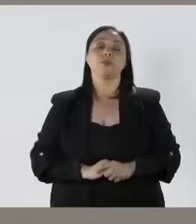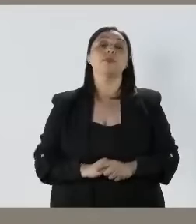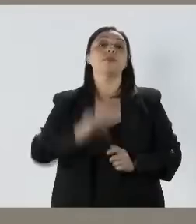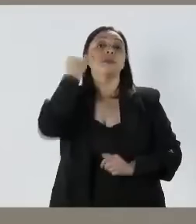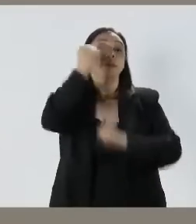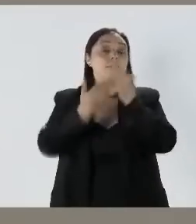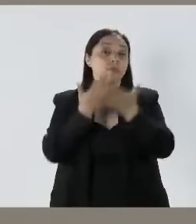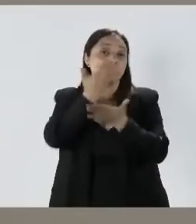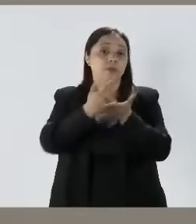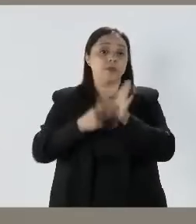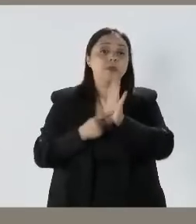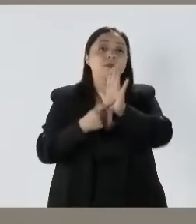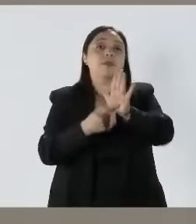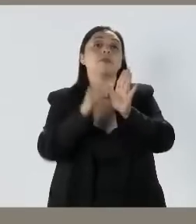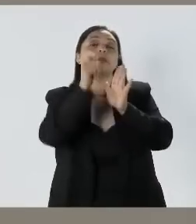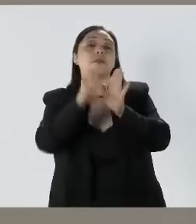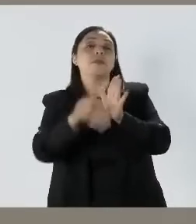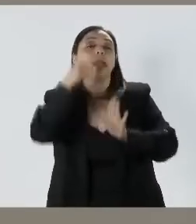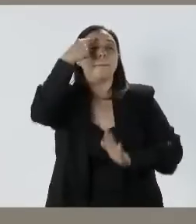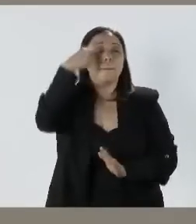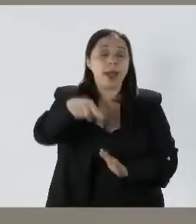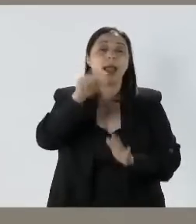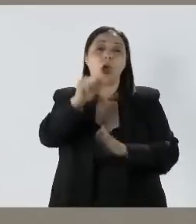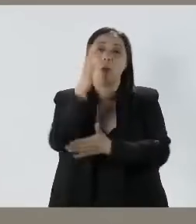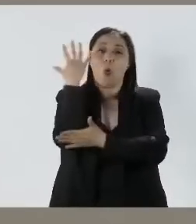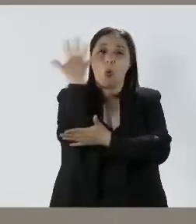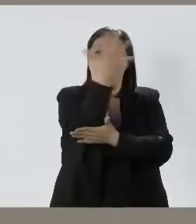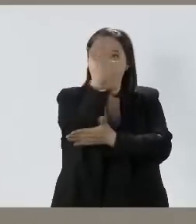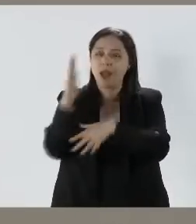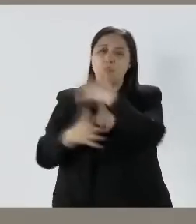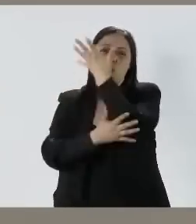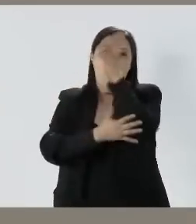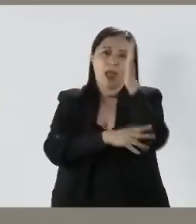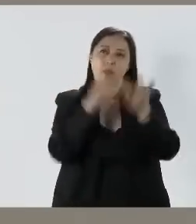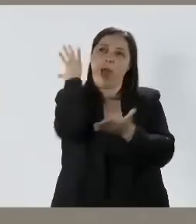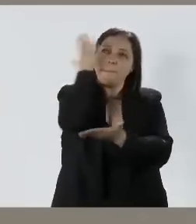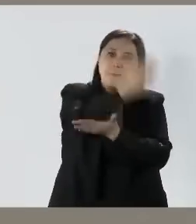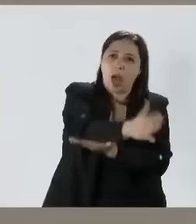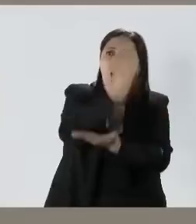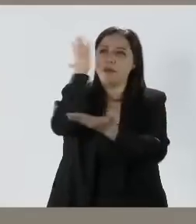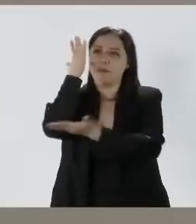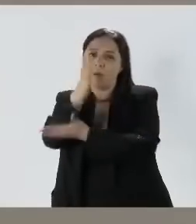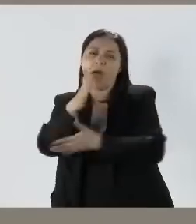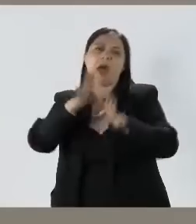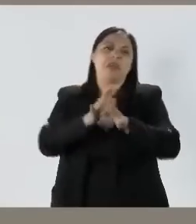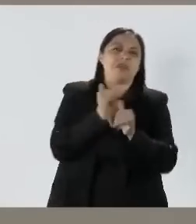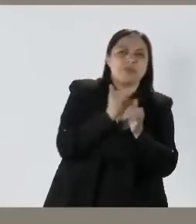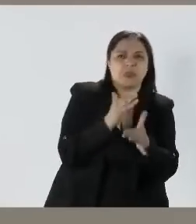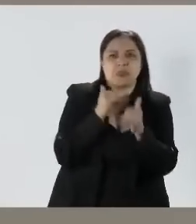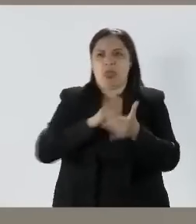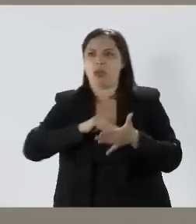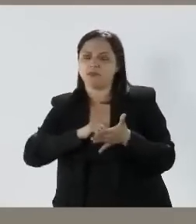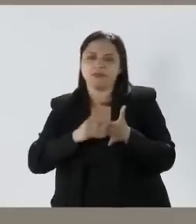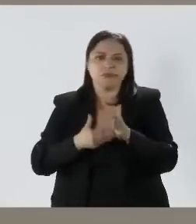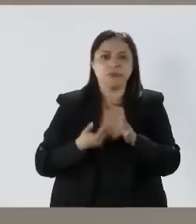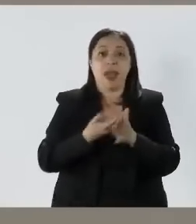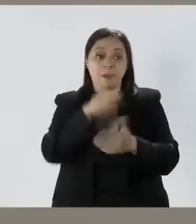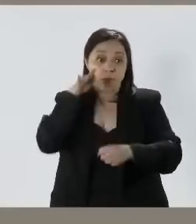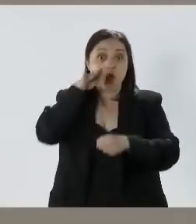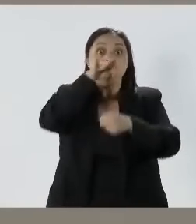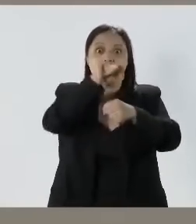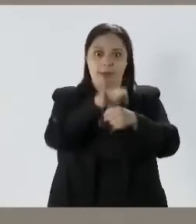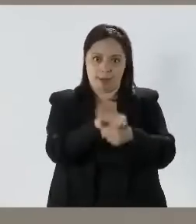para combatir la tala clandestina y los acerraderos ilegales hemos tenido buenos